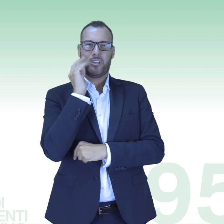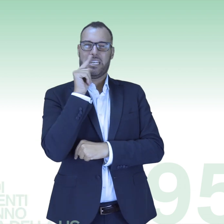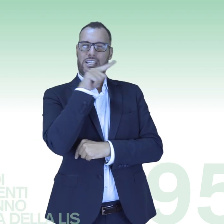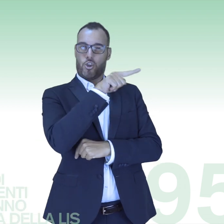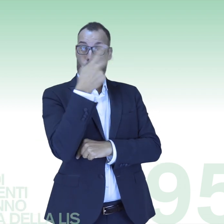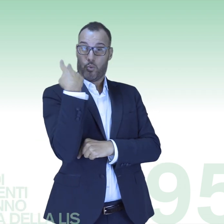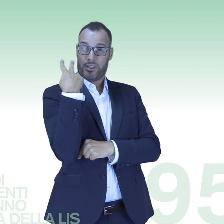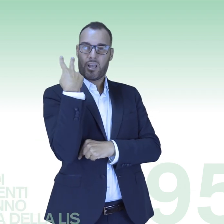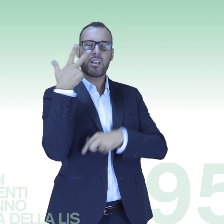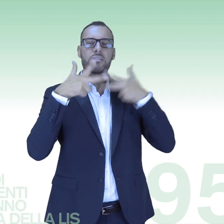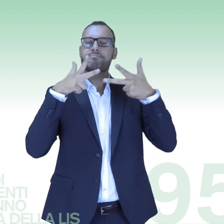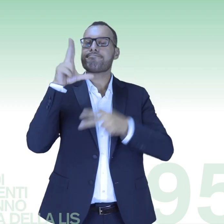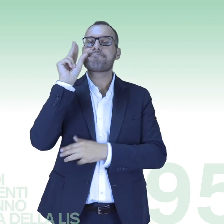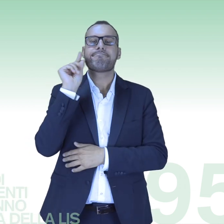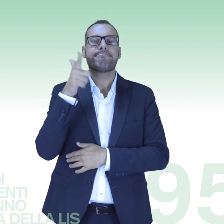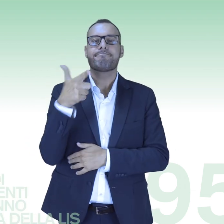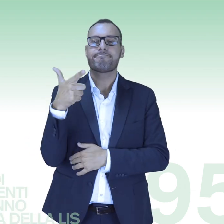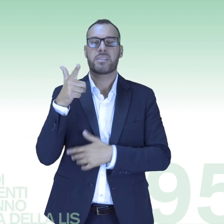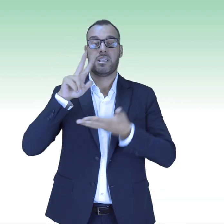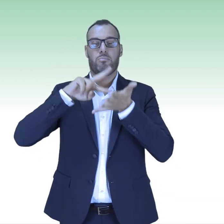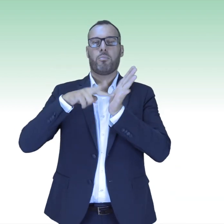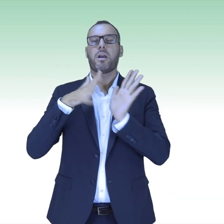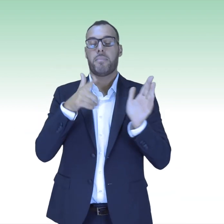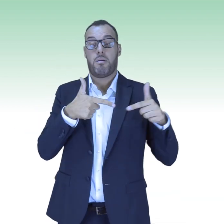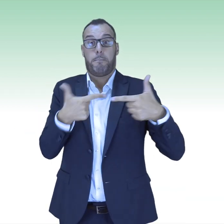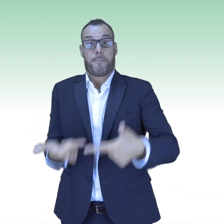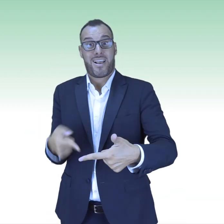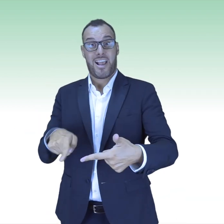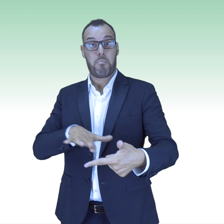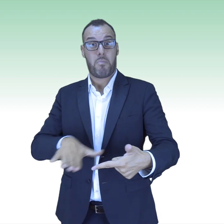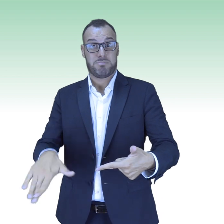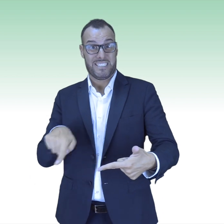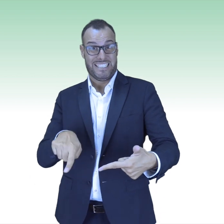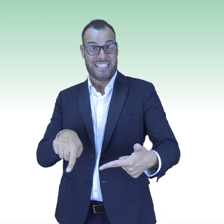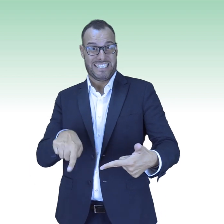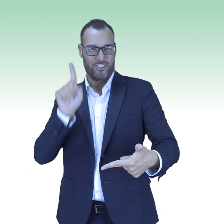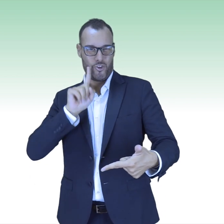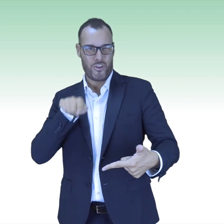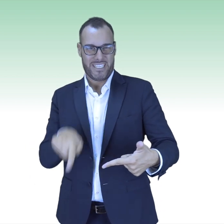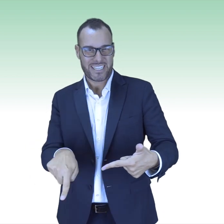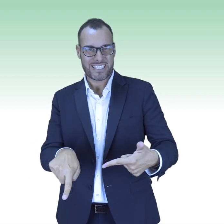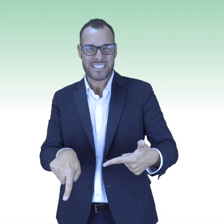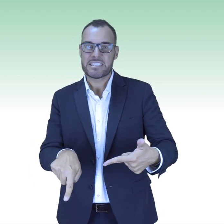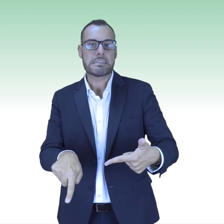che di solito non conoscono la lingua dei segni, la maggior parte di questi bambini riceve un'esposizione tardiva alla lingua dei segni